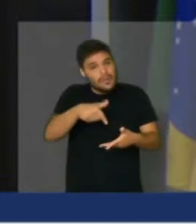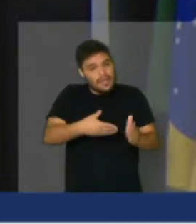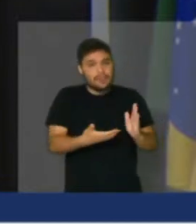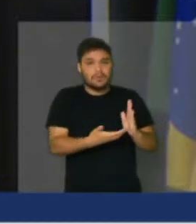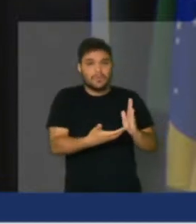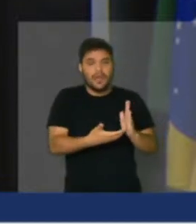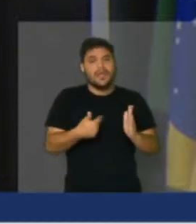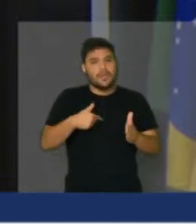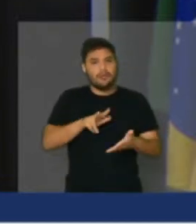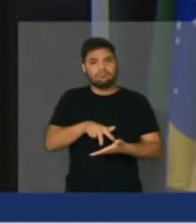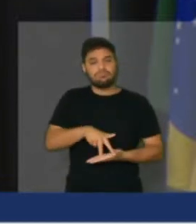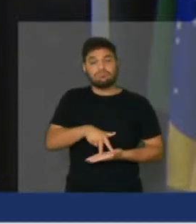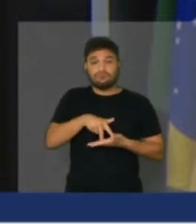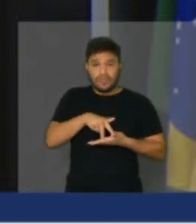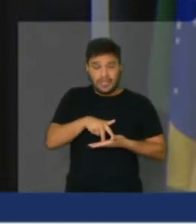DIZER A TODOS AQUELES QUE EXPRESSARAM SOLIDARIEDADE, QUE